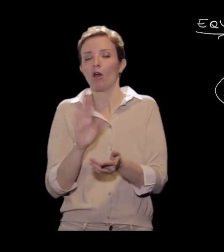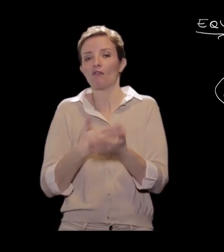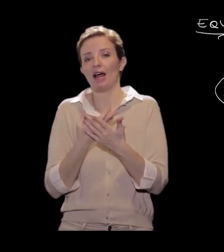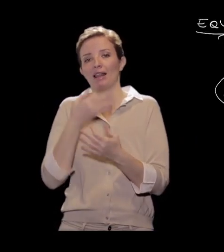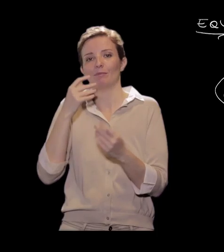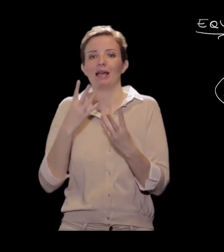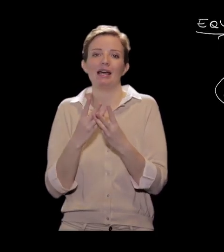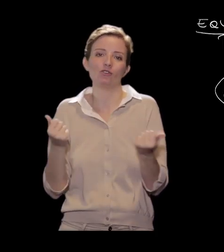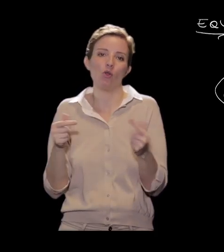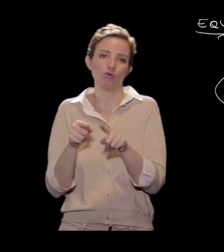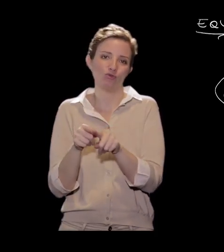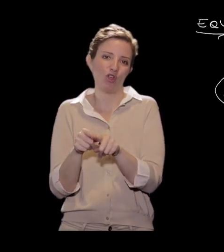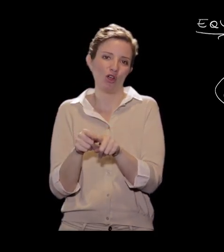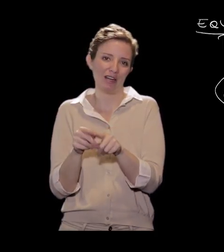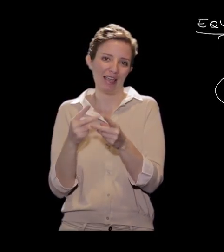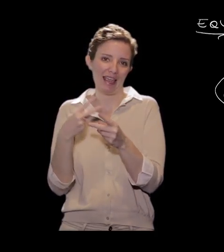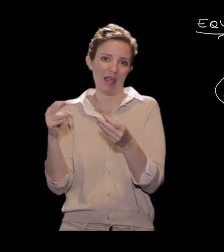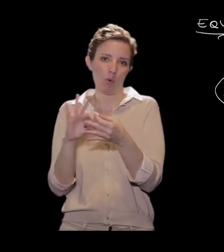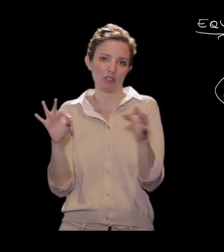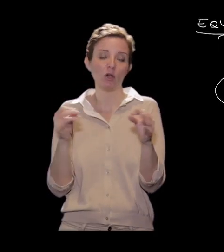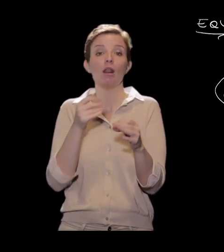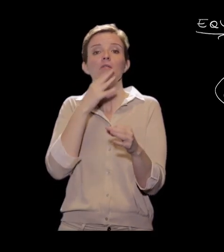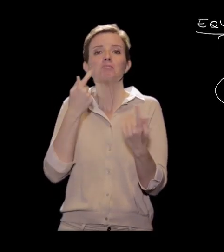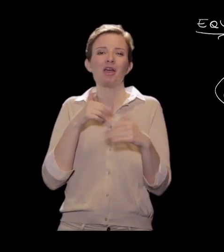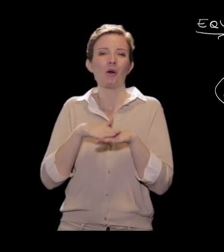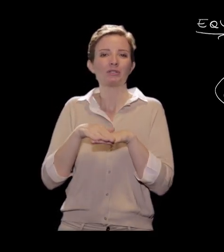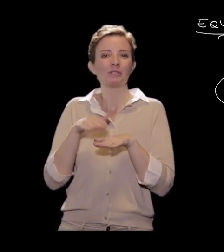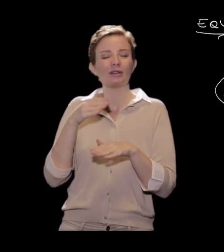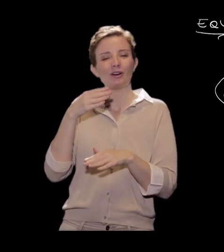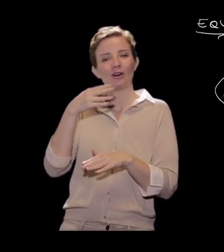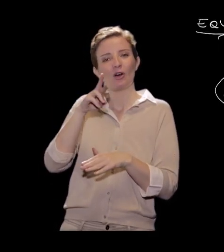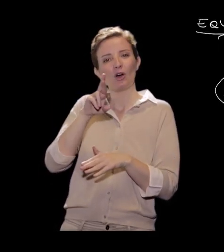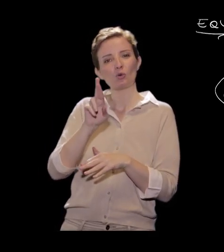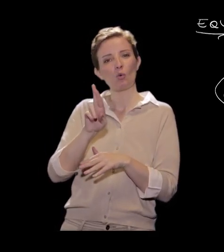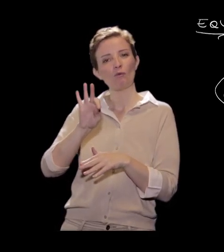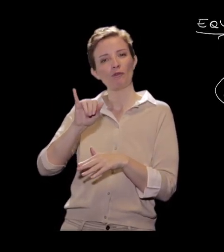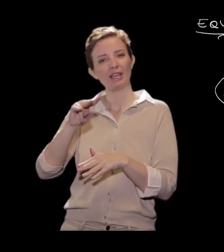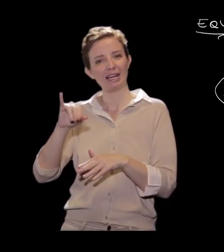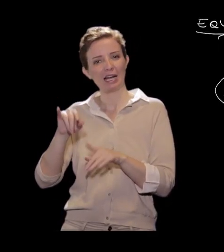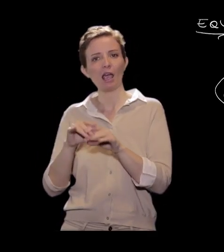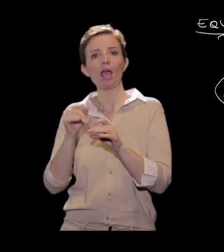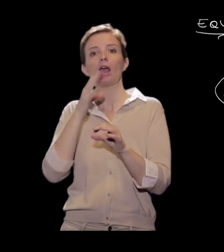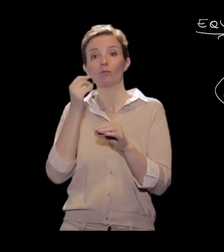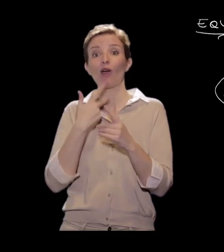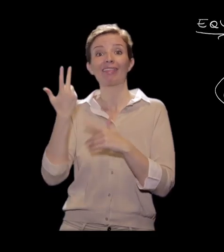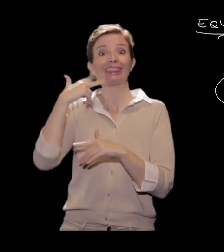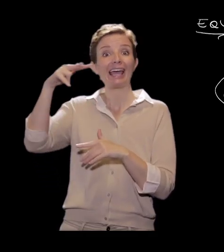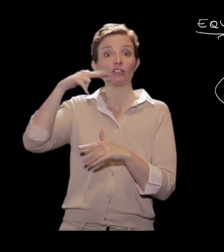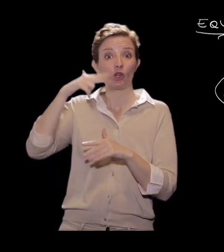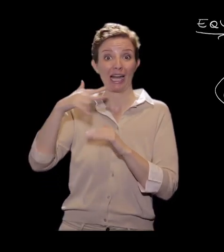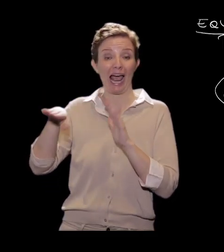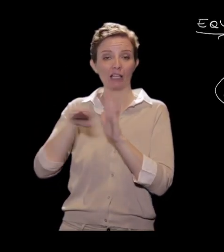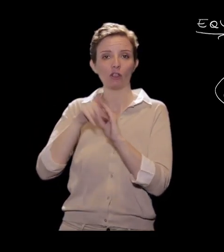Cosa vuole dire ? Vuol dire che utilizzando Ruffini possiamo abbassare queste equazioni reciproche dal terzo grado al secondo